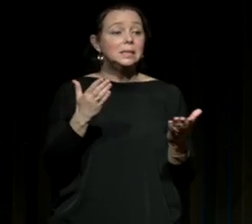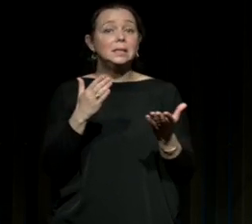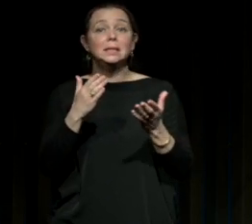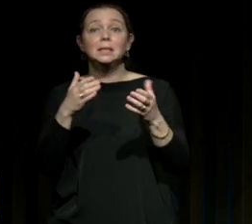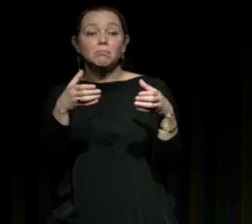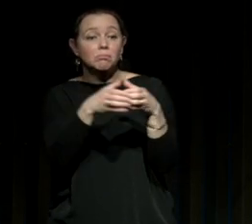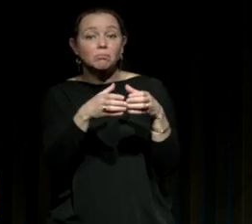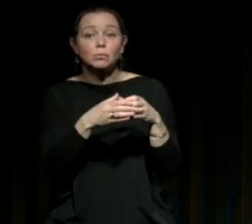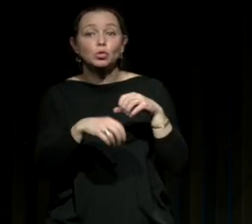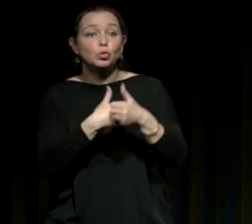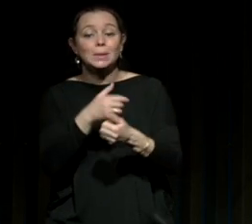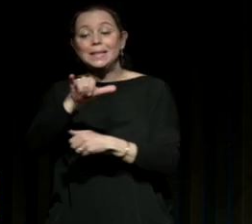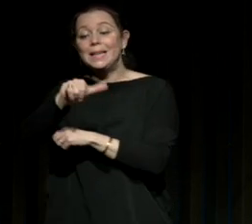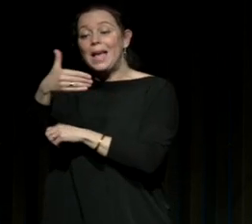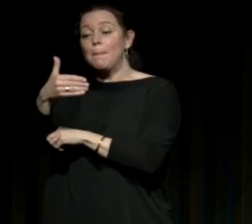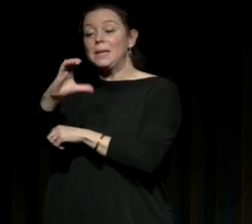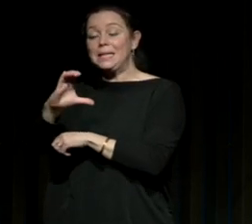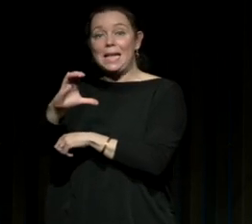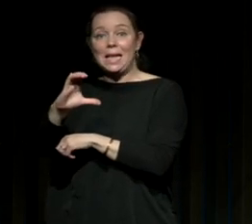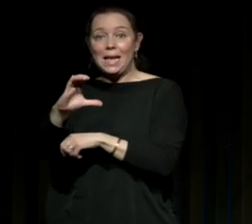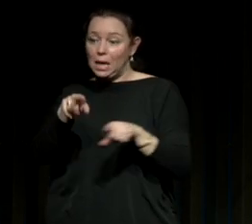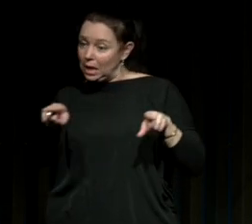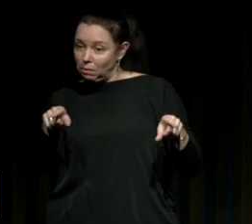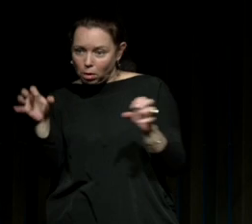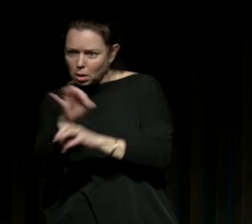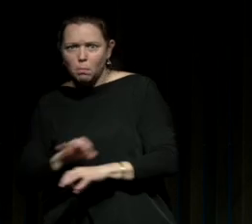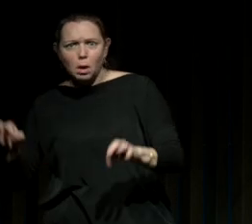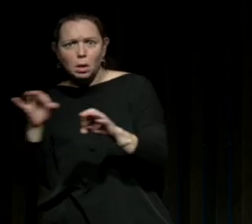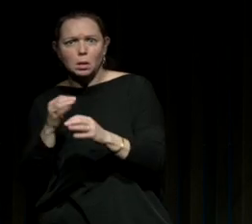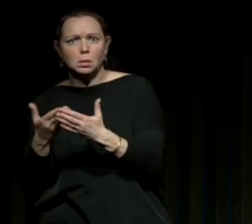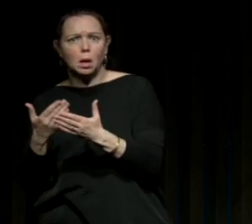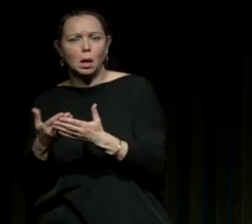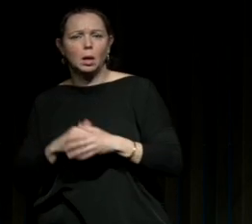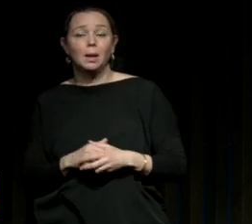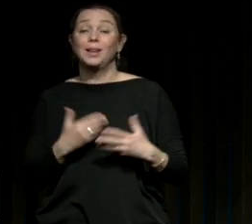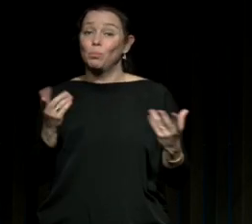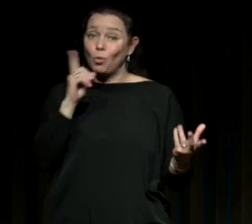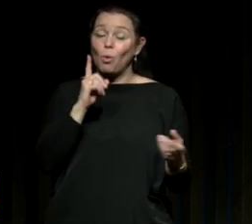de leur indice de masse corporelle finalement le risque là c'est le risque cardiaque il est plus